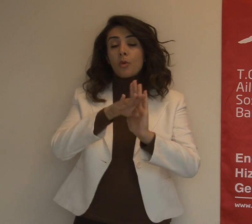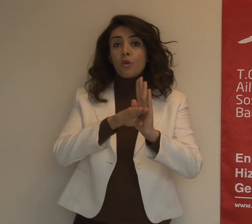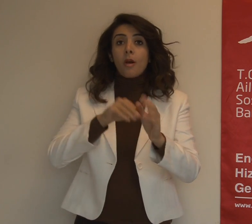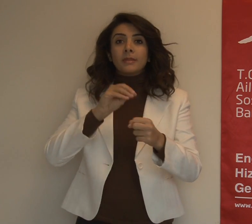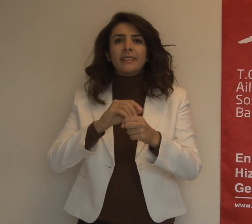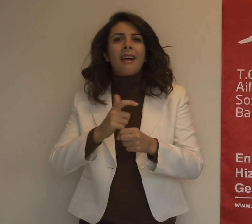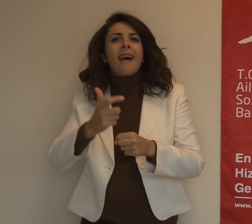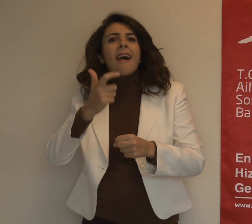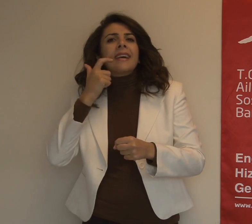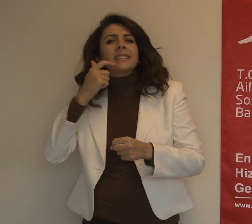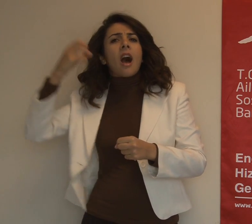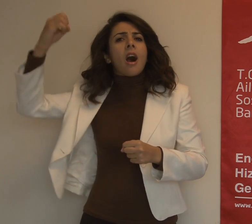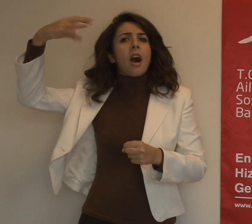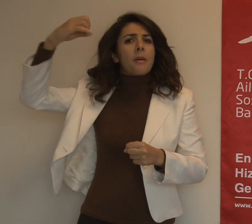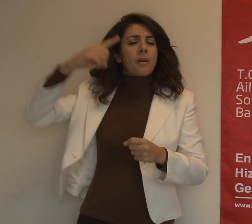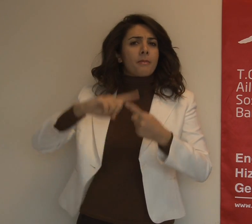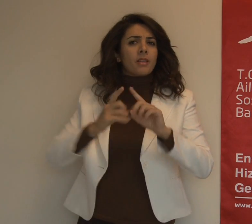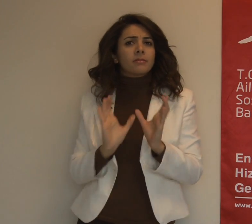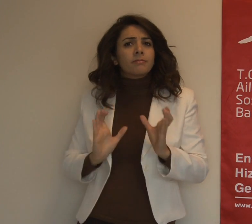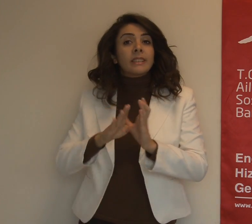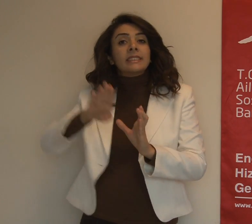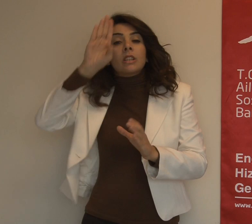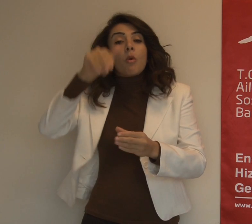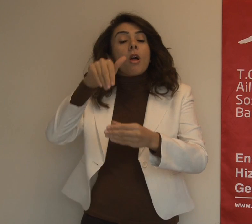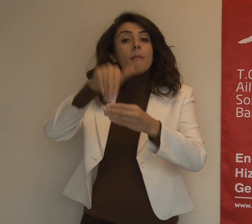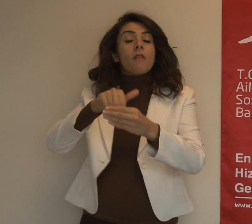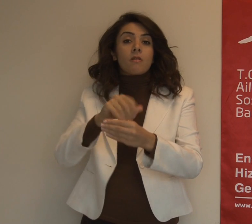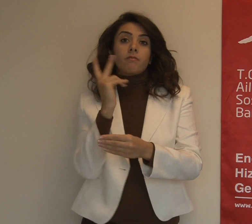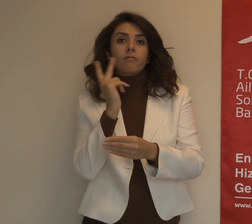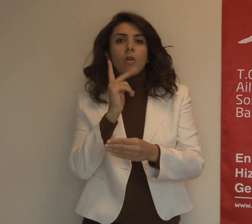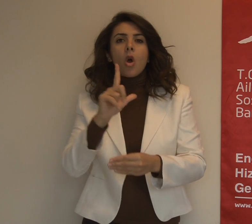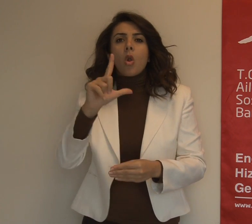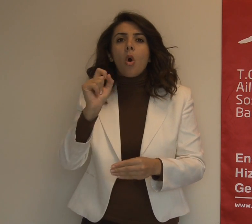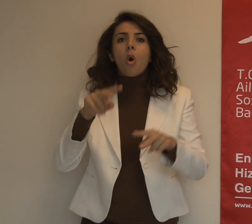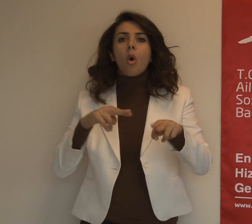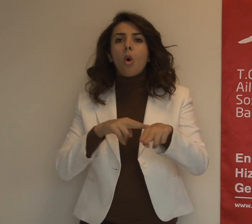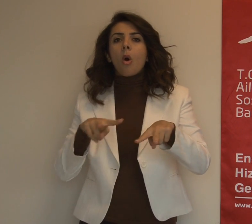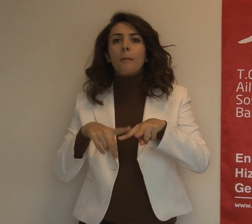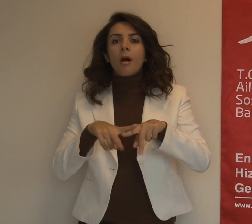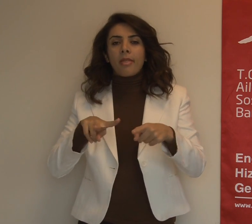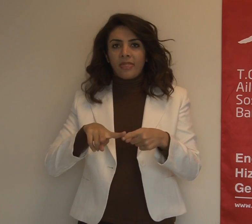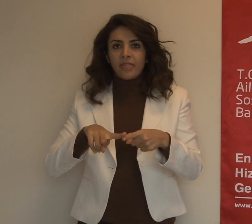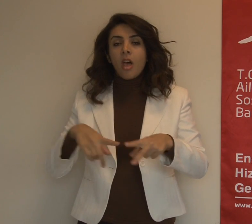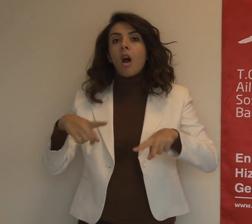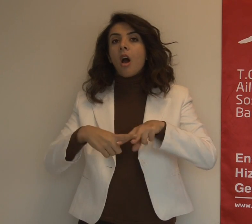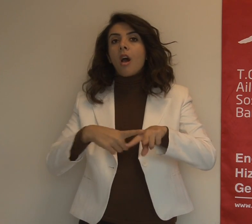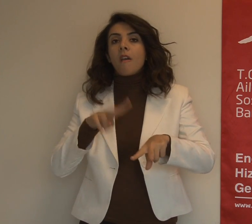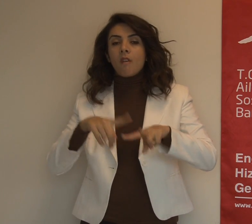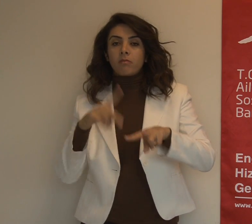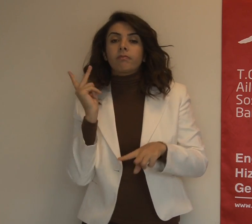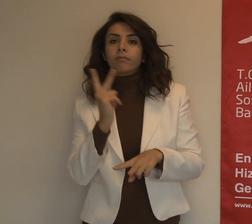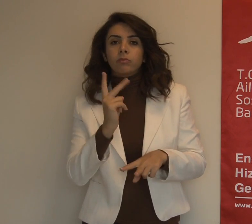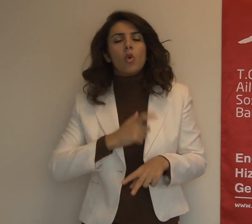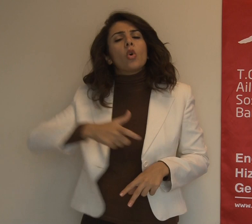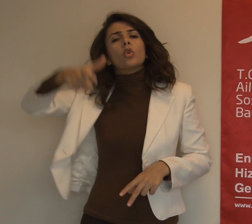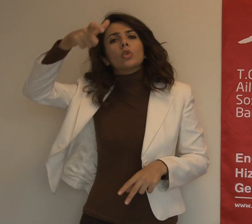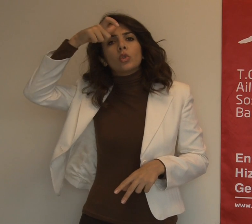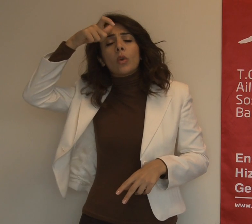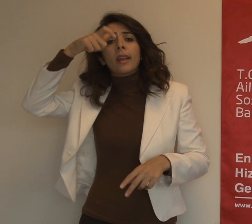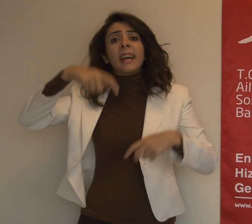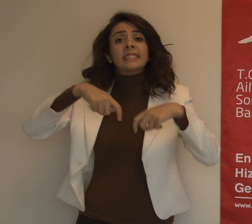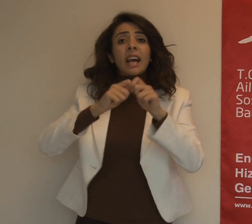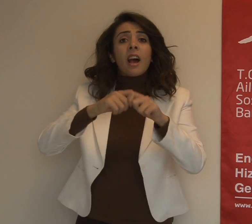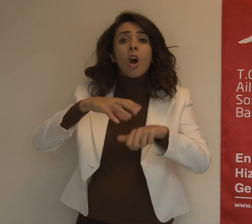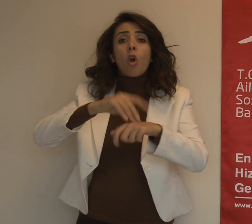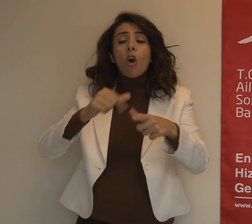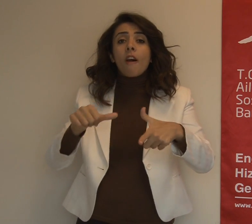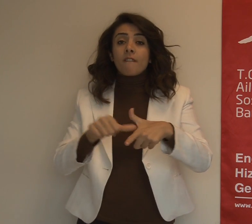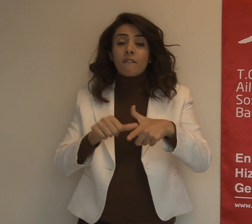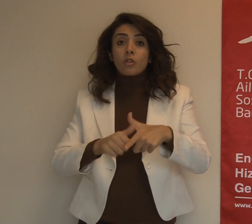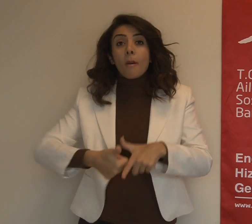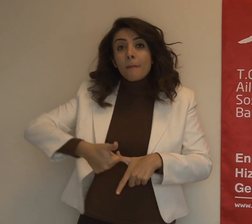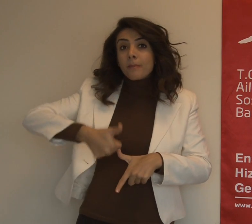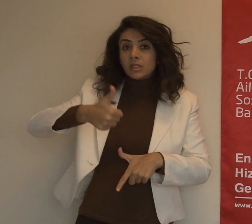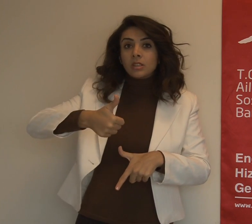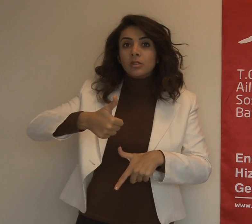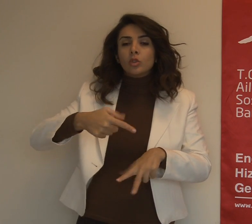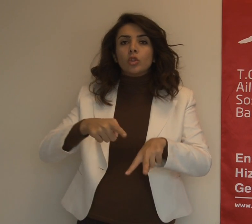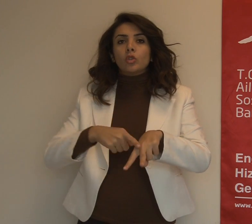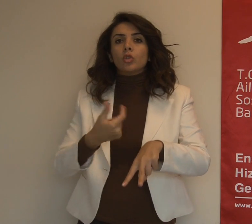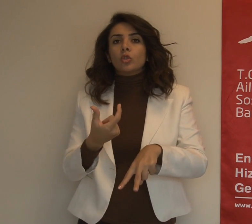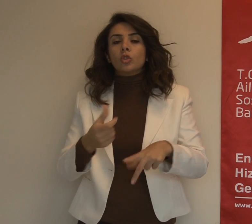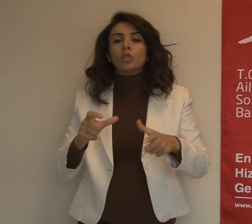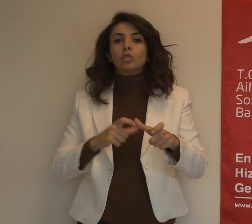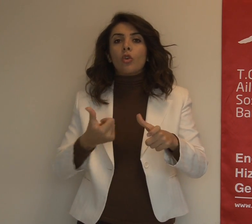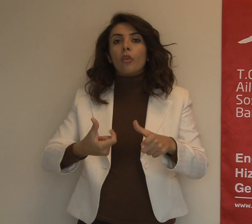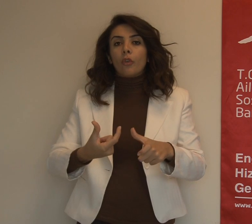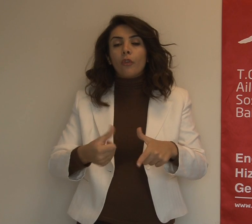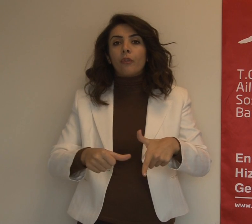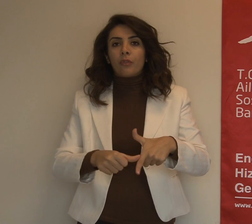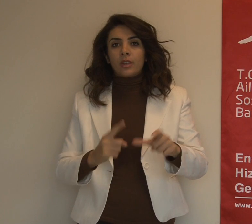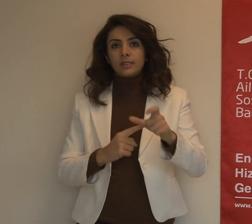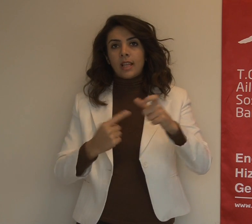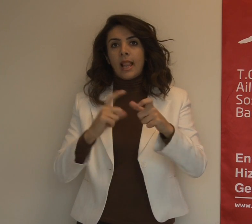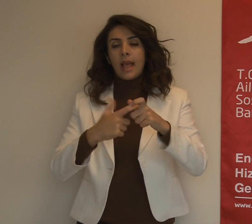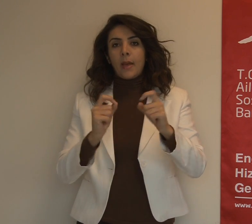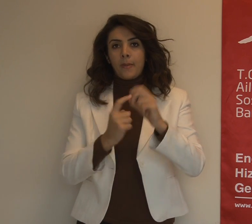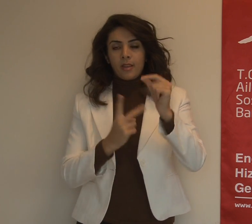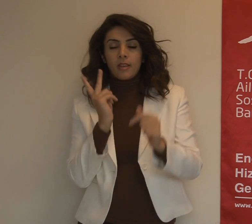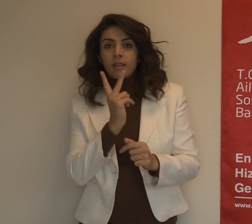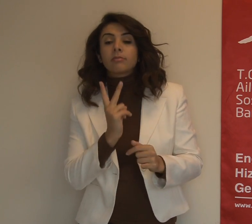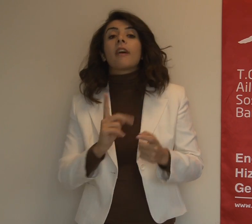Programda eski AK Parti İstanbul Milletvekili Lokman Ayva, Türkiye Sakatlar Konfederasyonu Başkanı Yusuf Çelebi ve